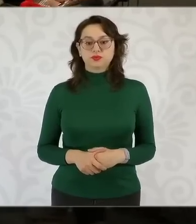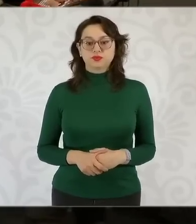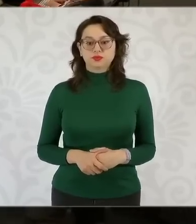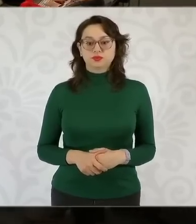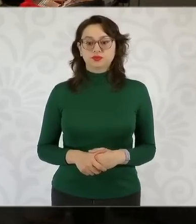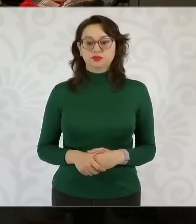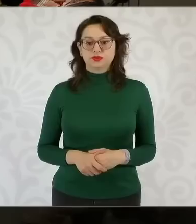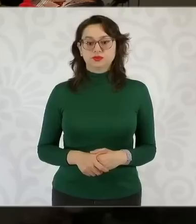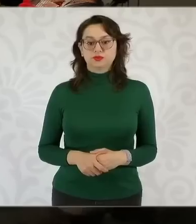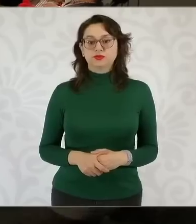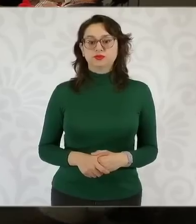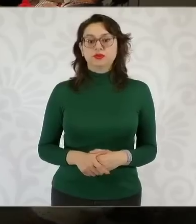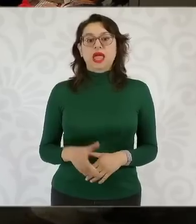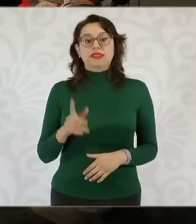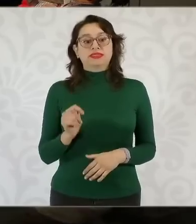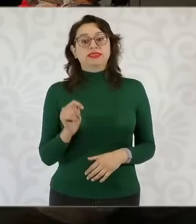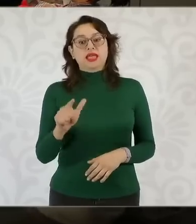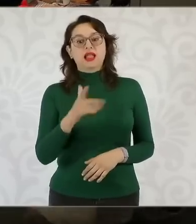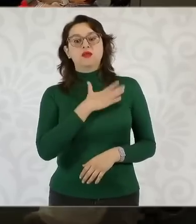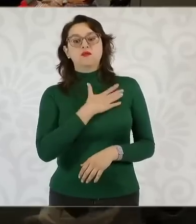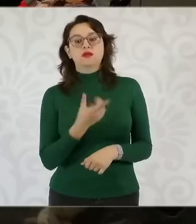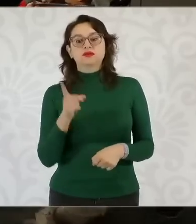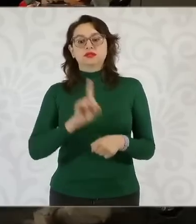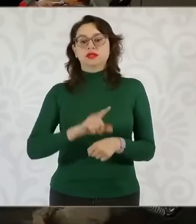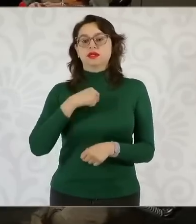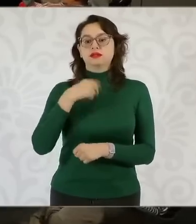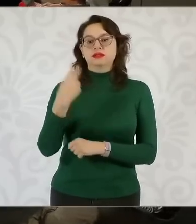qué tal Muy buenos días a todos y a todas Juan Hernández des basta Tabasco hoy Campeche